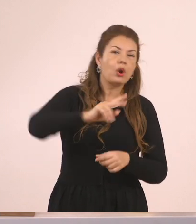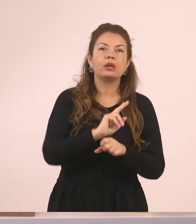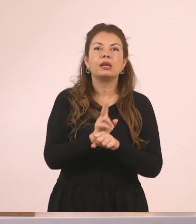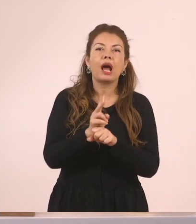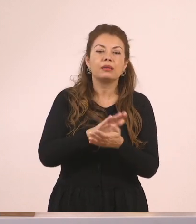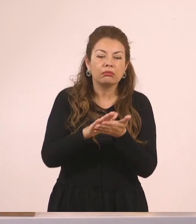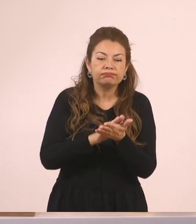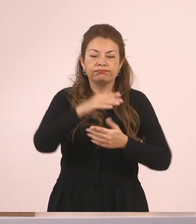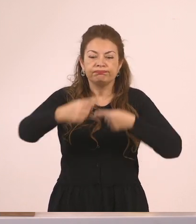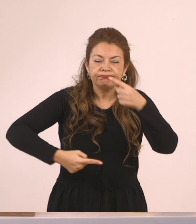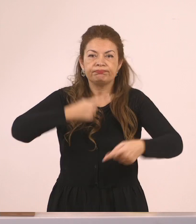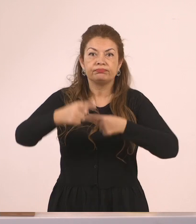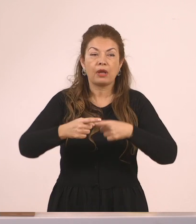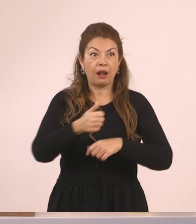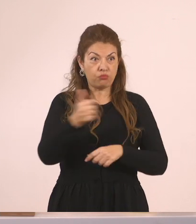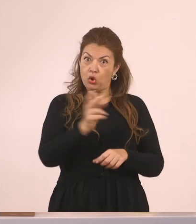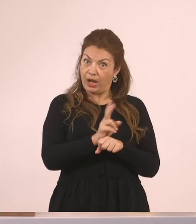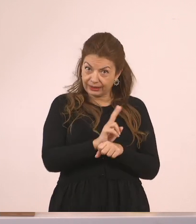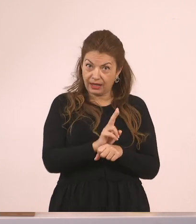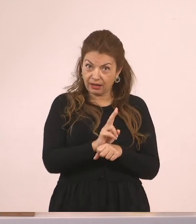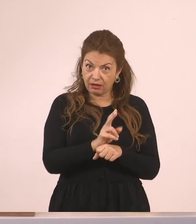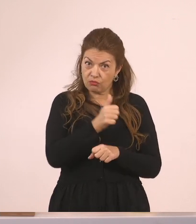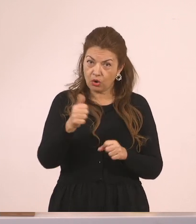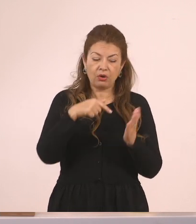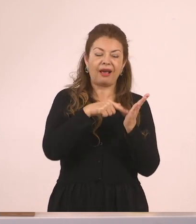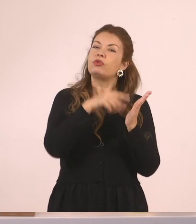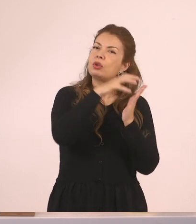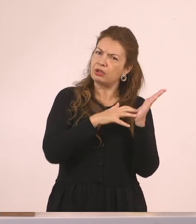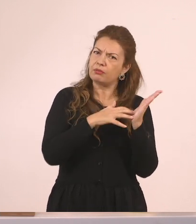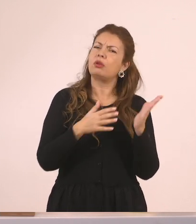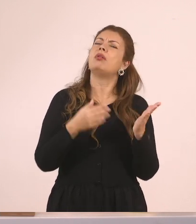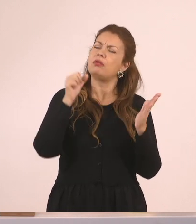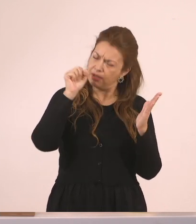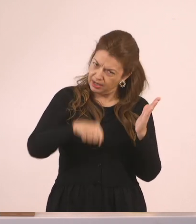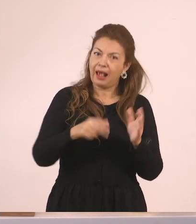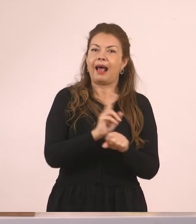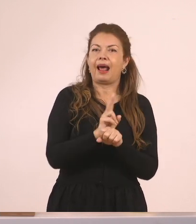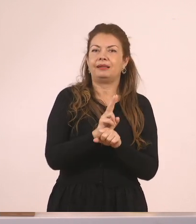Μόνο χαρτιά μπορούμε να ανακυκλώνουμε; Εδώ πέρα το θεατρικό αυτό αναφέρεται στην ανακύκλωση των χαρτιών.